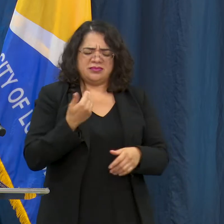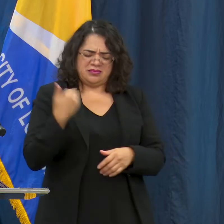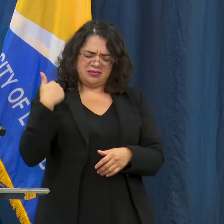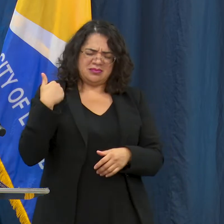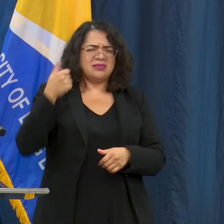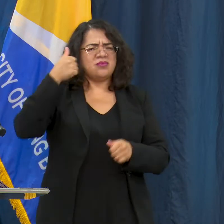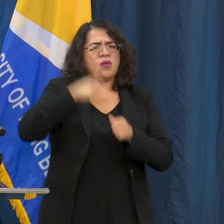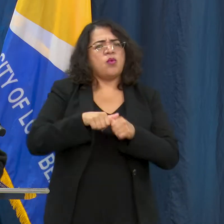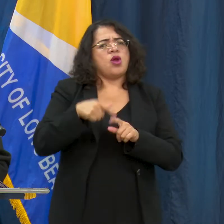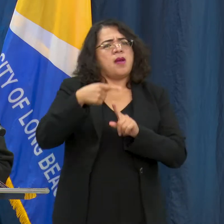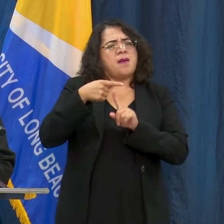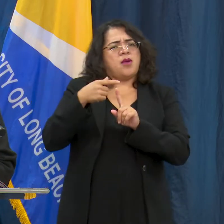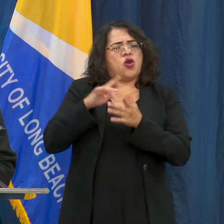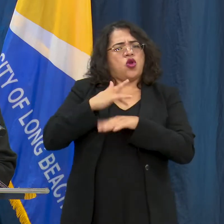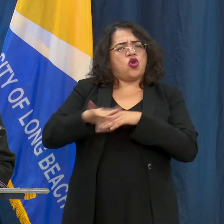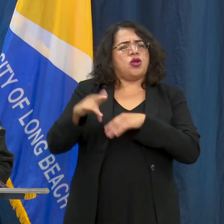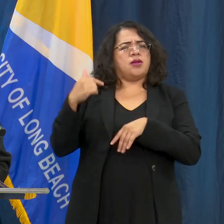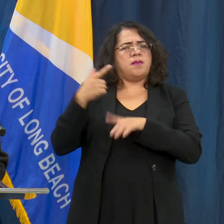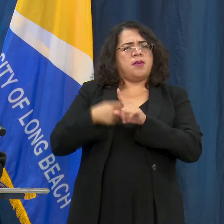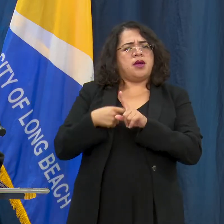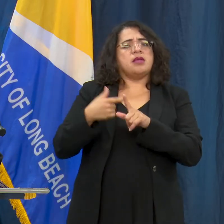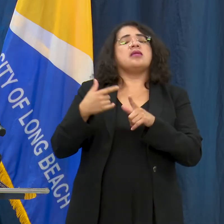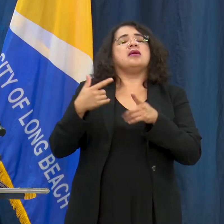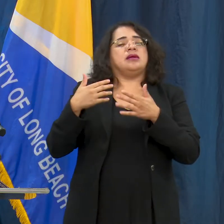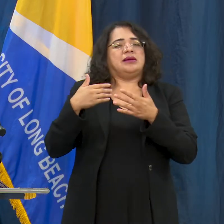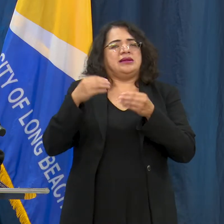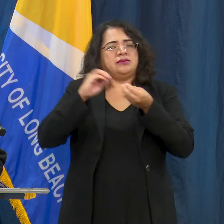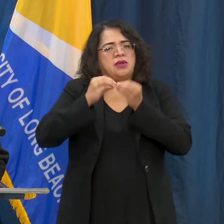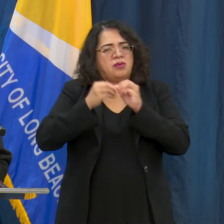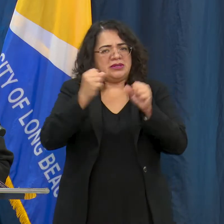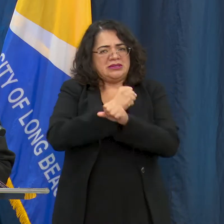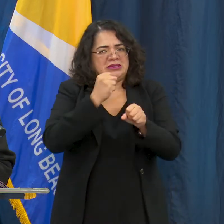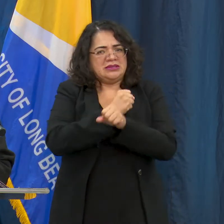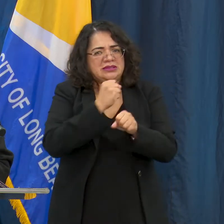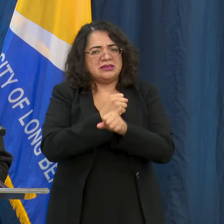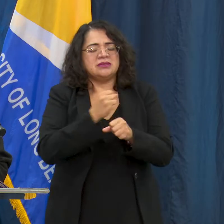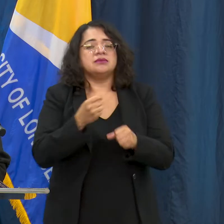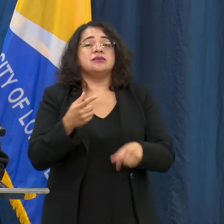messy or aquarii Mo's segi Tondo Lunas números importantes Sol primera imagine